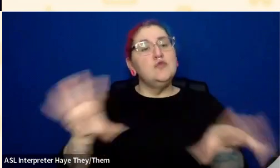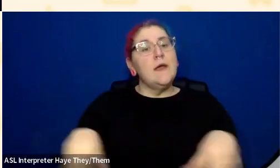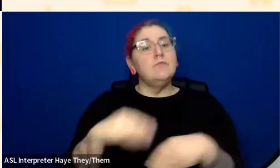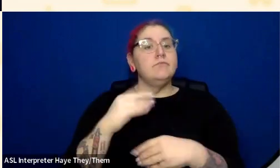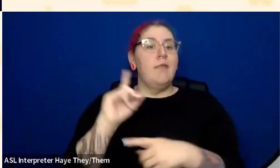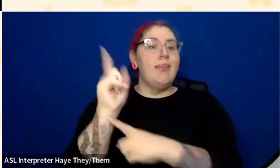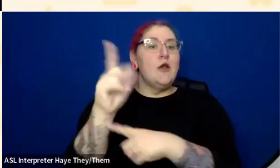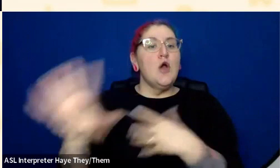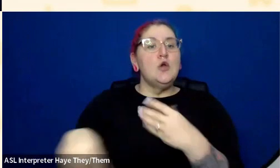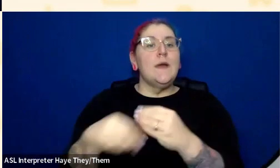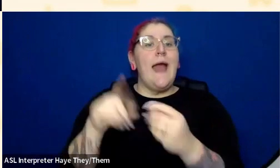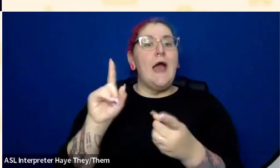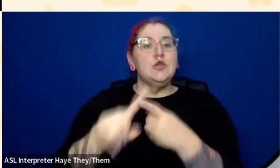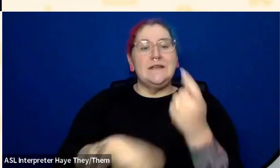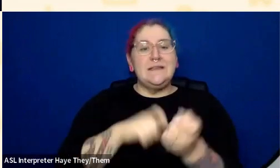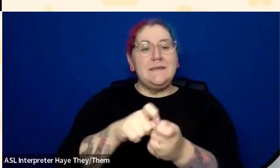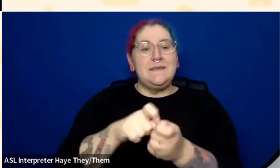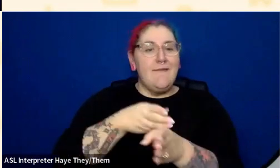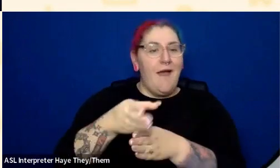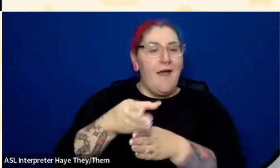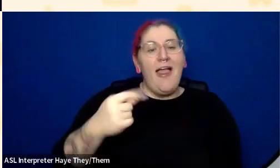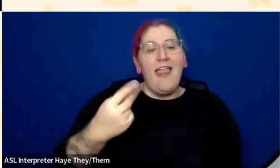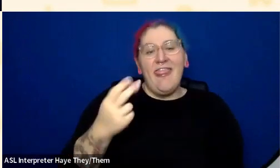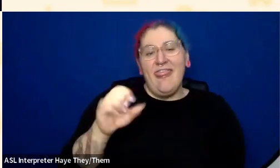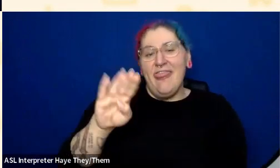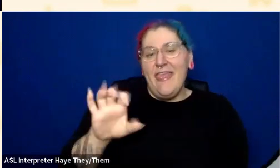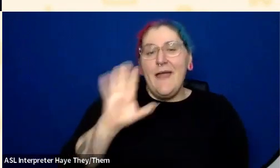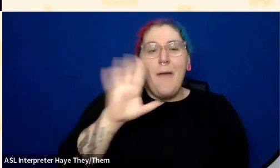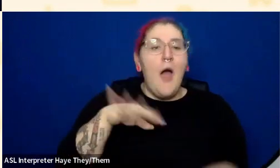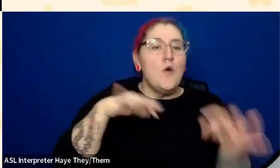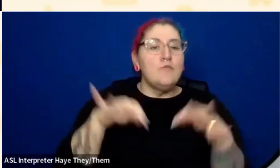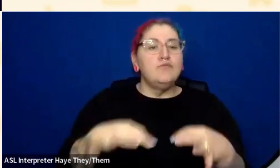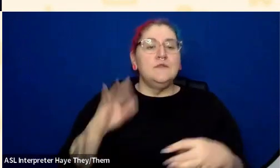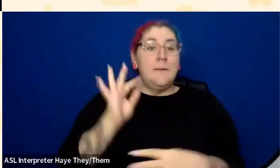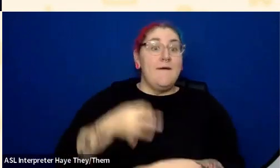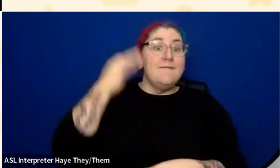Repasaré algunos planes futuros para esto al final de la presentación.